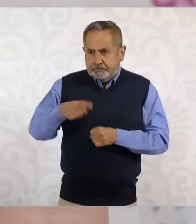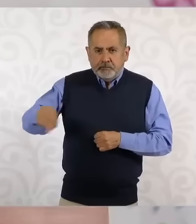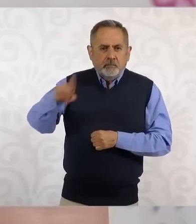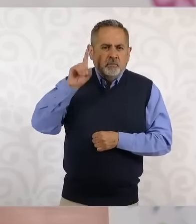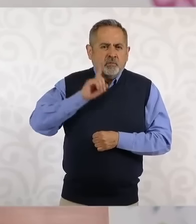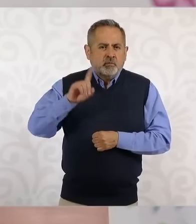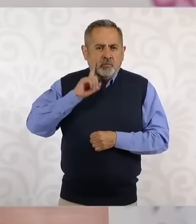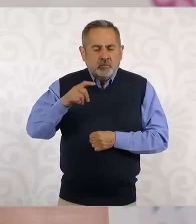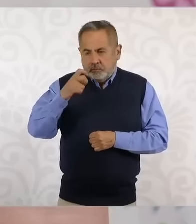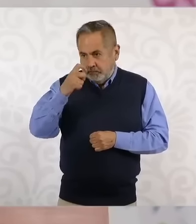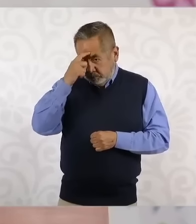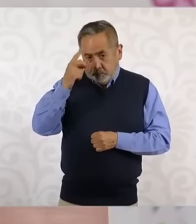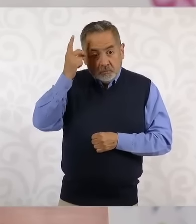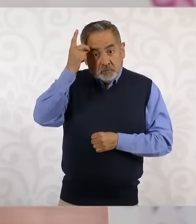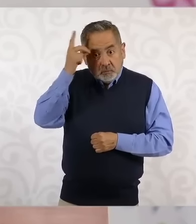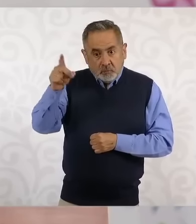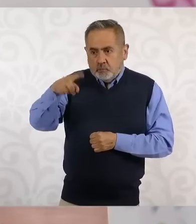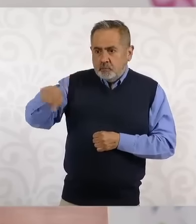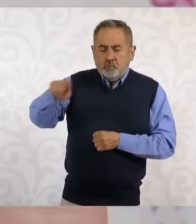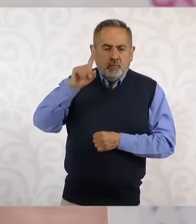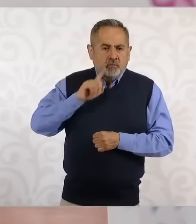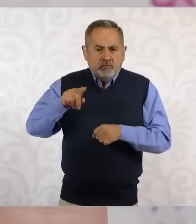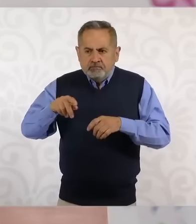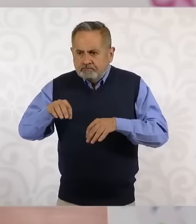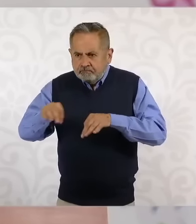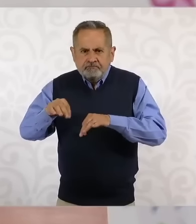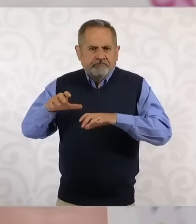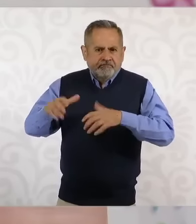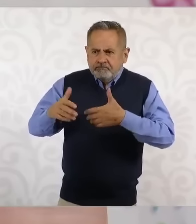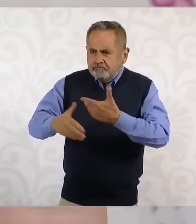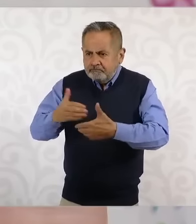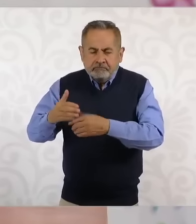y a los pequeños productores que históricamente enfrentaron mayores dificultades para salir